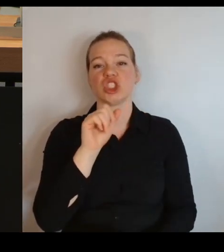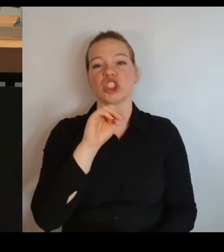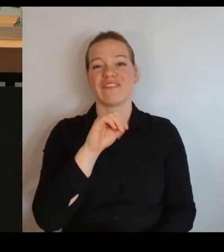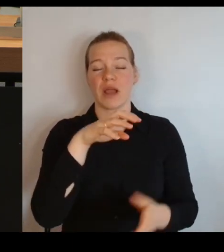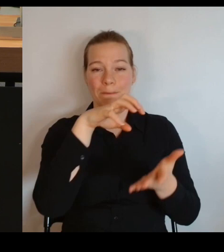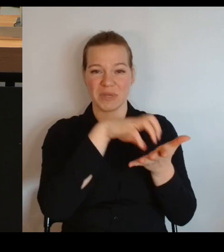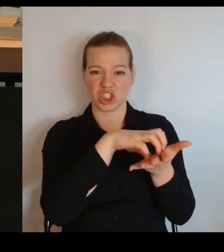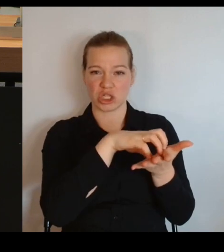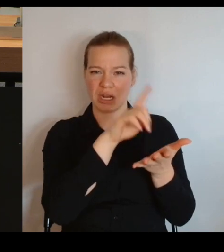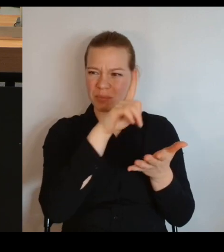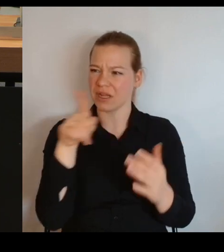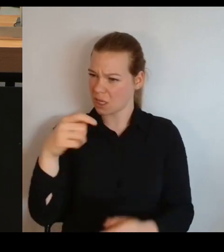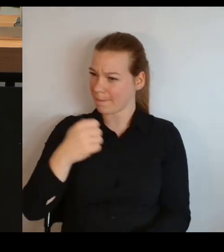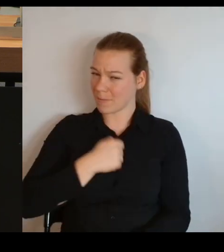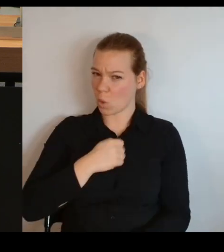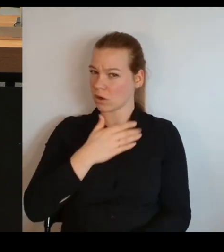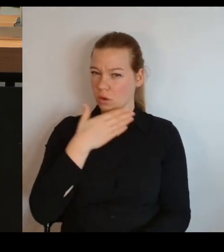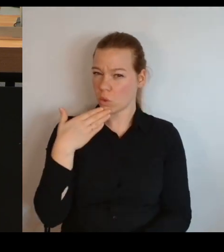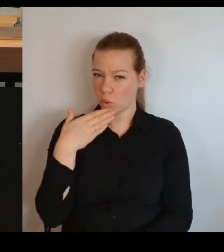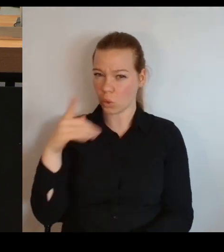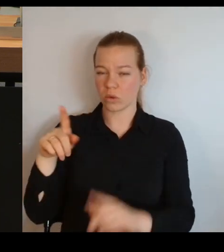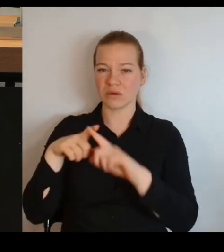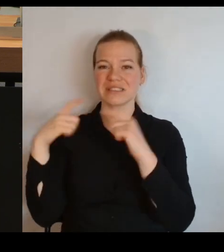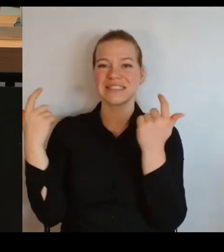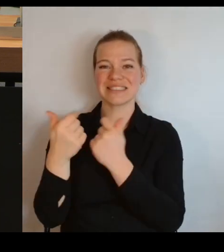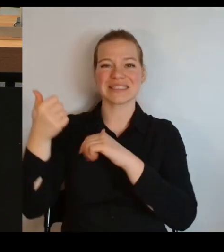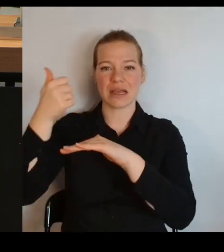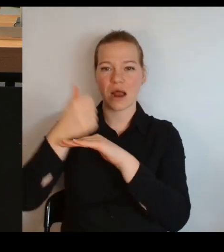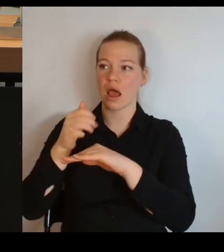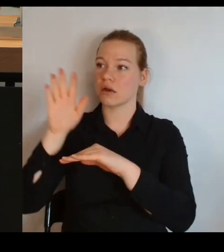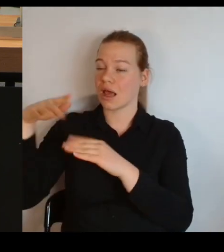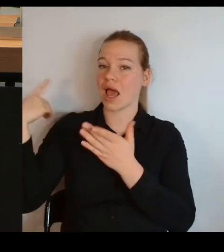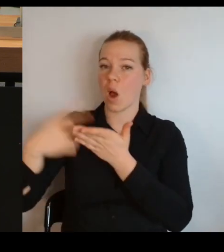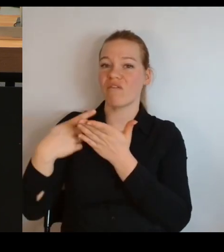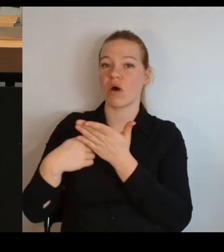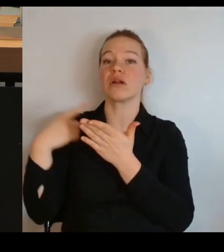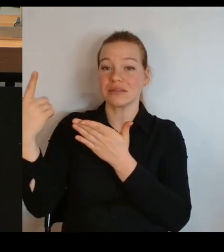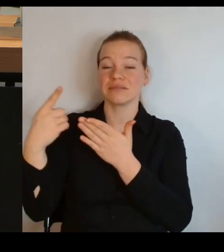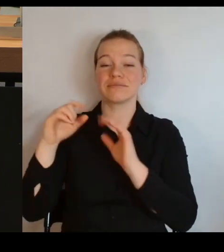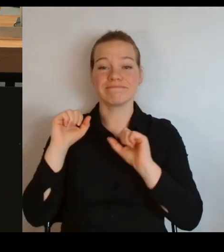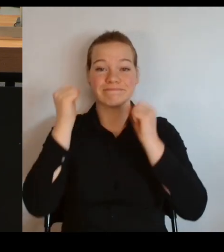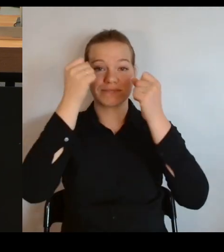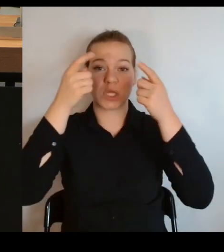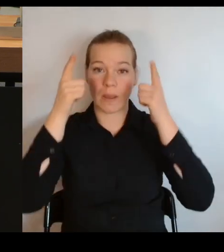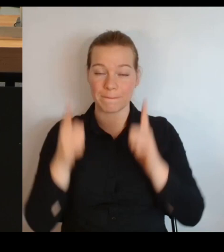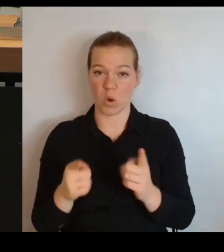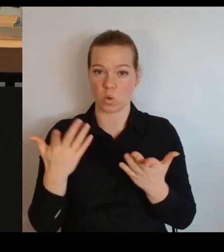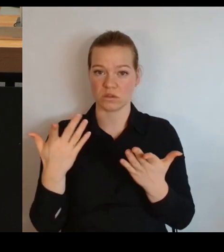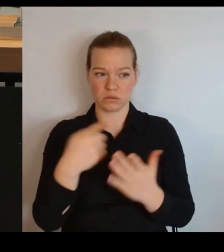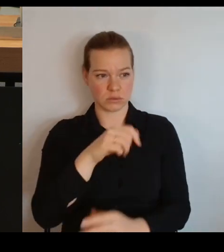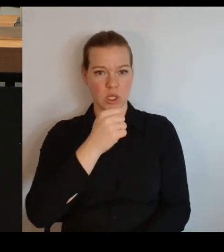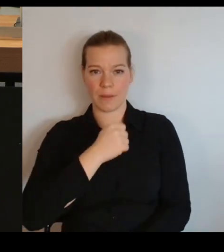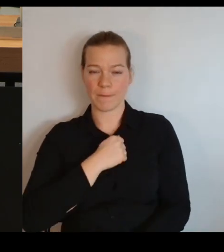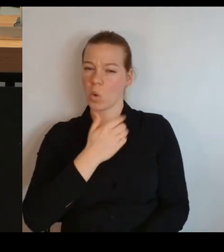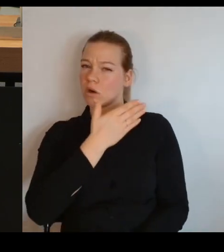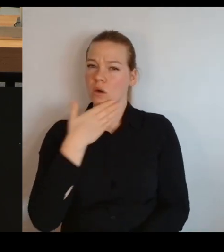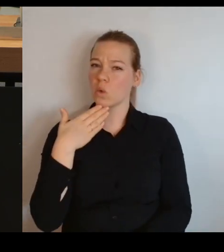Schritte in diese Richtung zu unternehmen. Sie haben sich nicht getraut zu sagen, wie das ganz genau funktionieren soll. Sollen die Wasserbetriebe